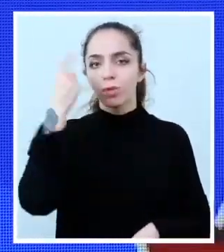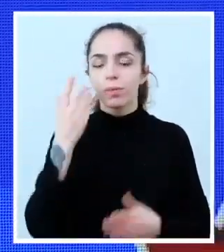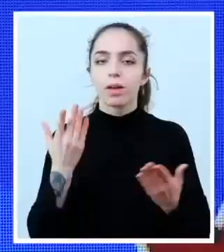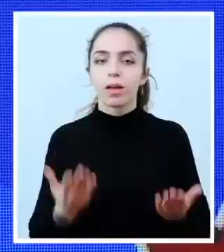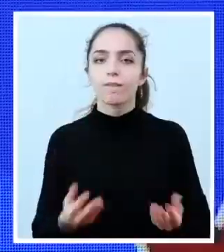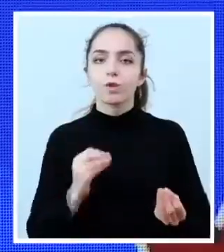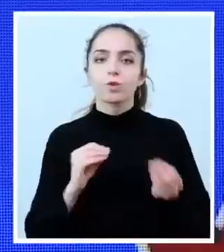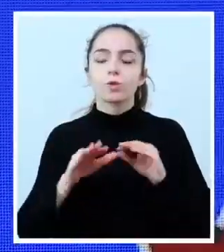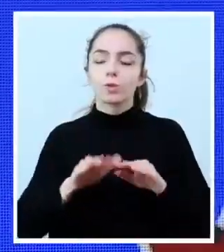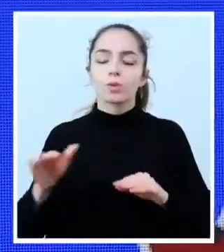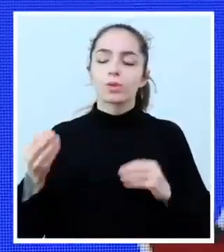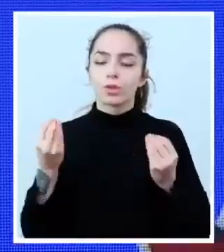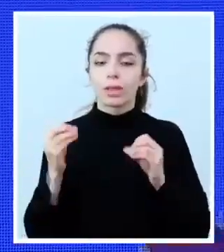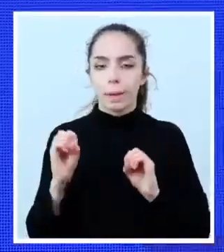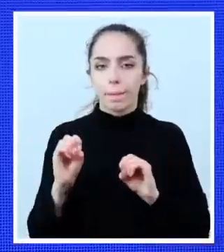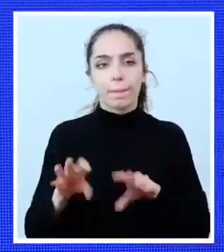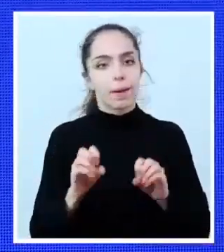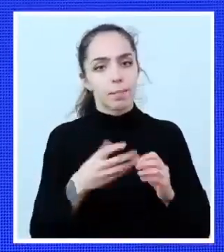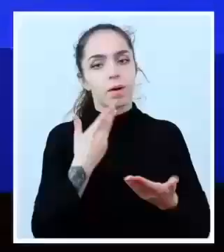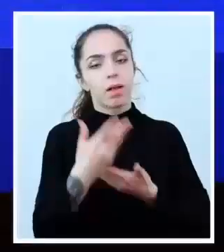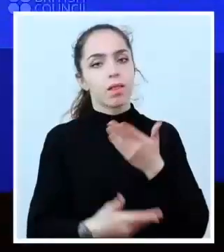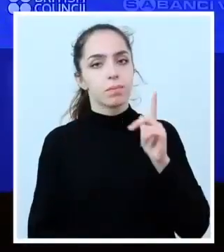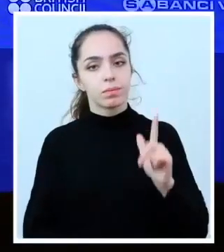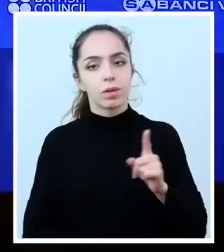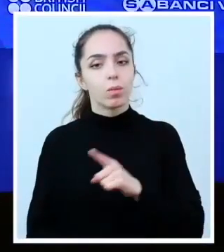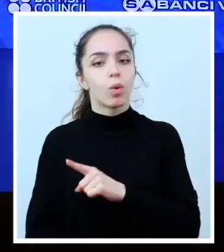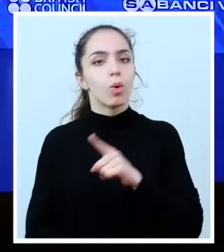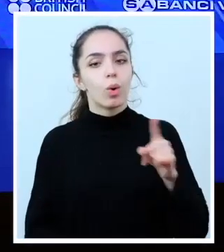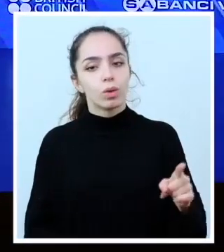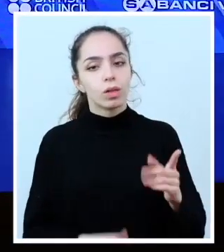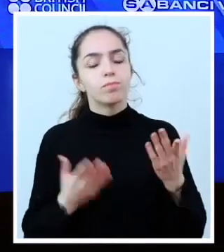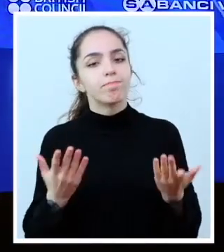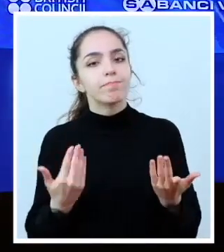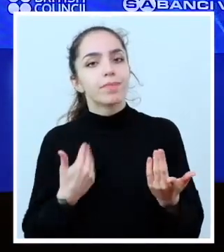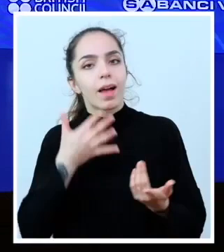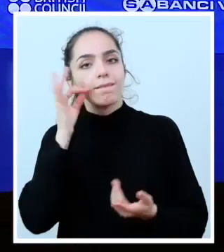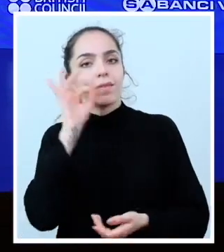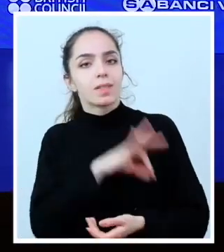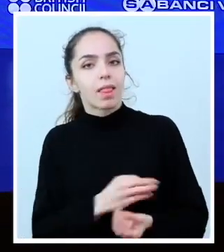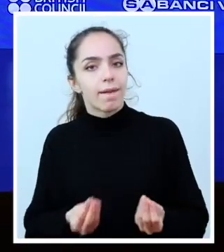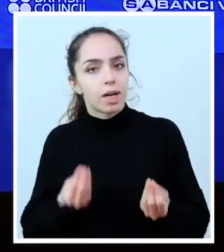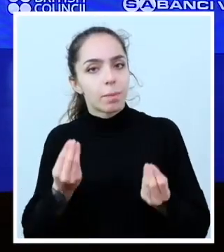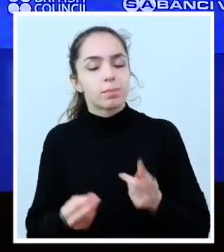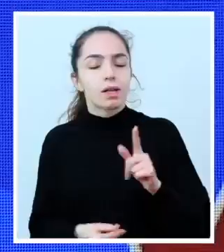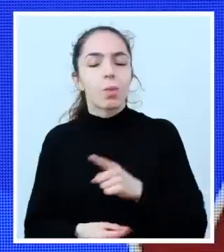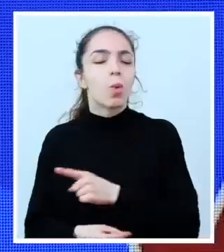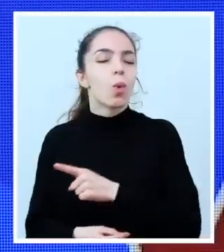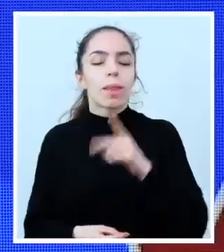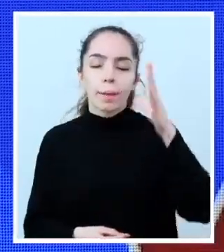Evet, çocuklara güzel şeyler bırakmamız gerekiyor. Onlara olanaklar sağlamamız gerekiyor.